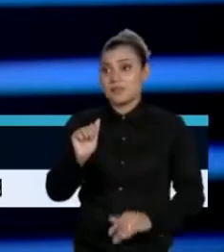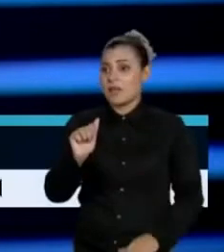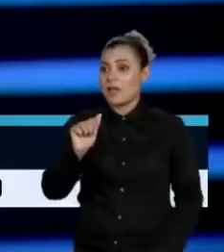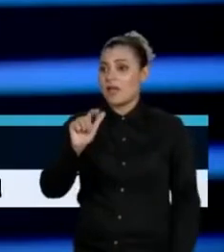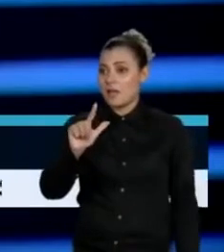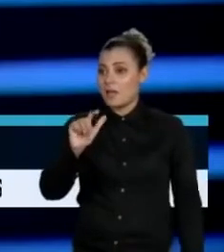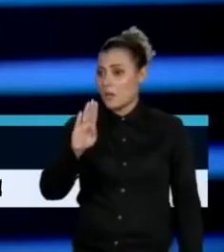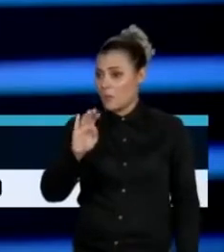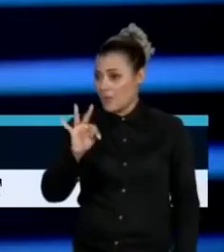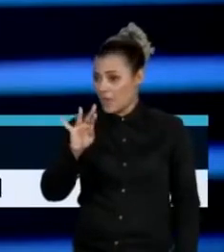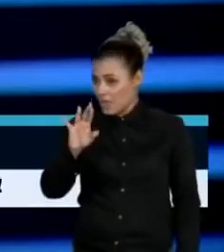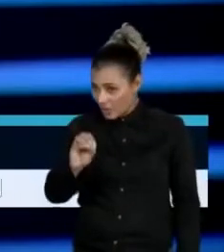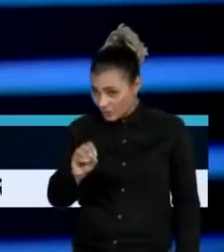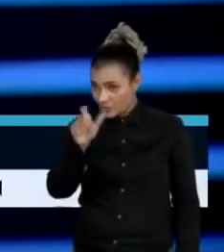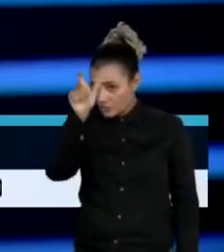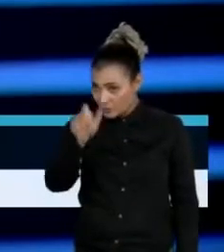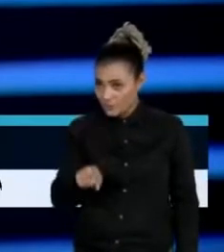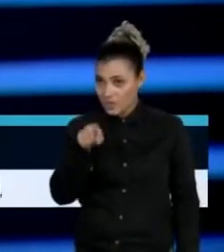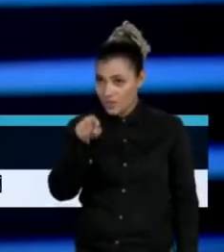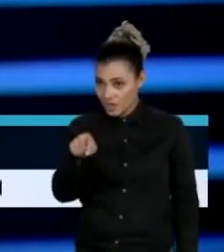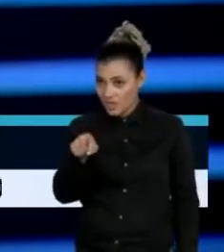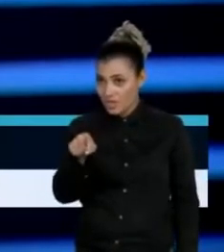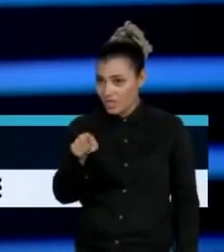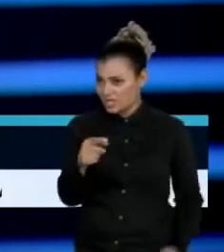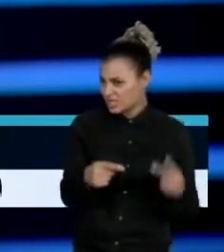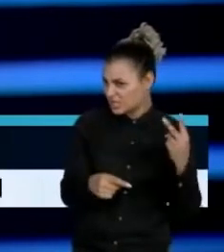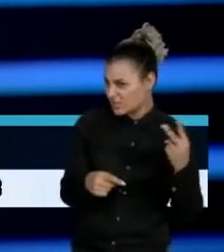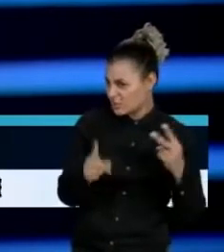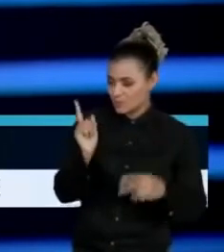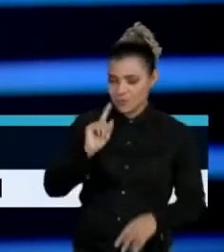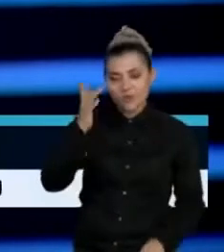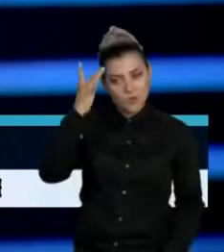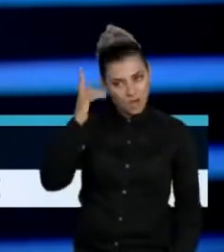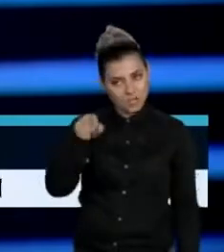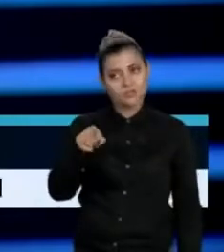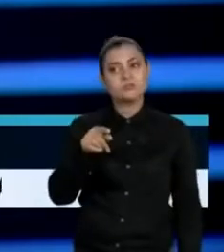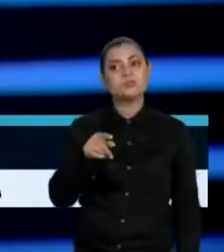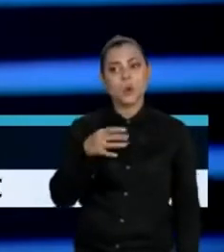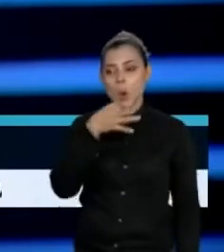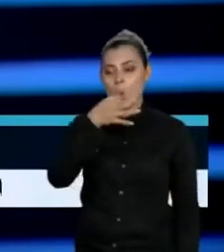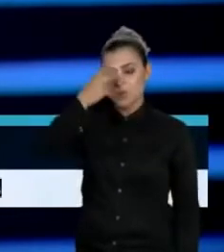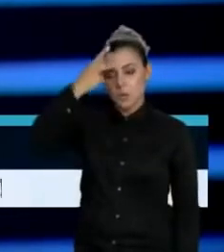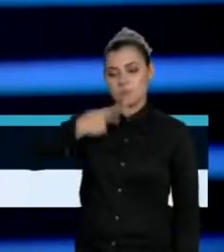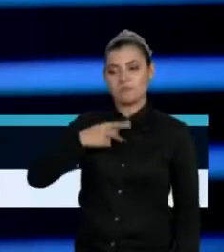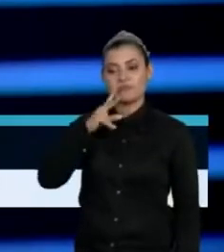não é uma uma figura secundária é alguém com opiniões próprias evidente que o